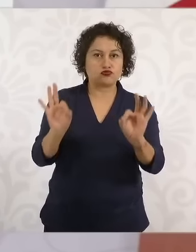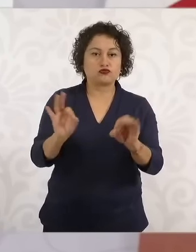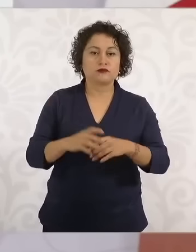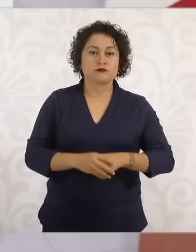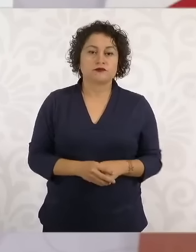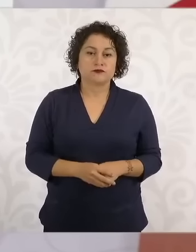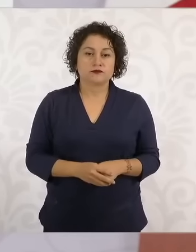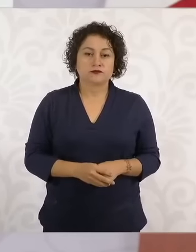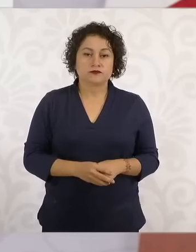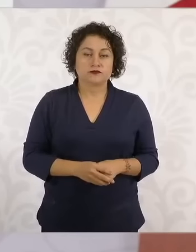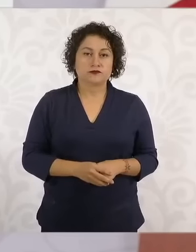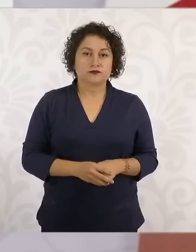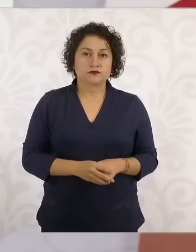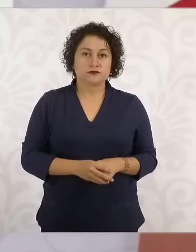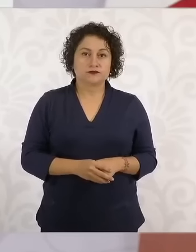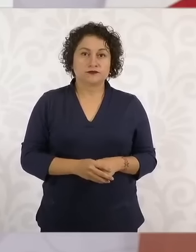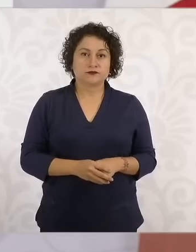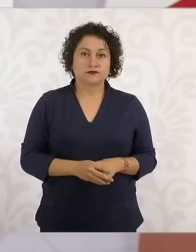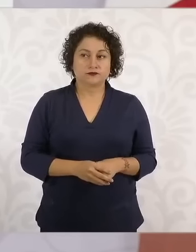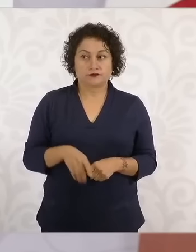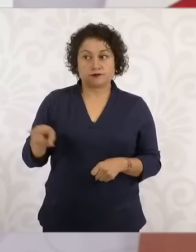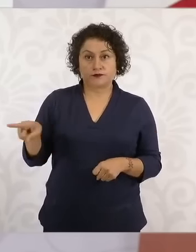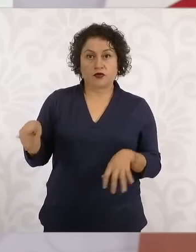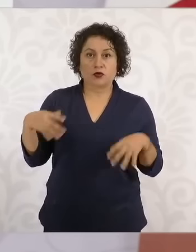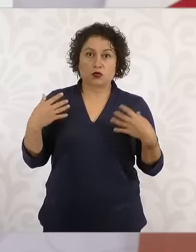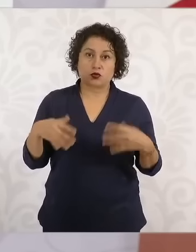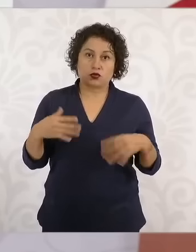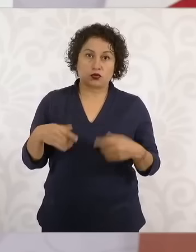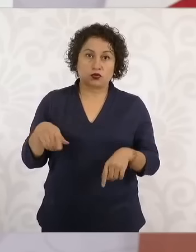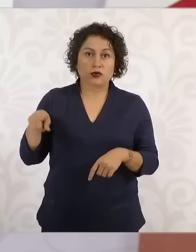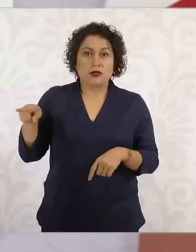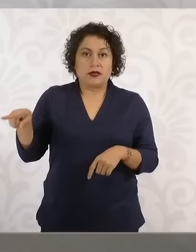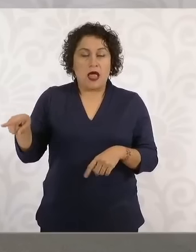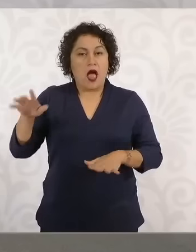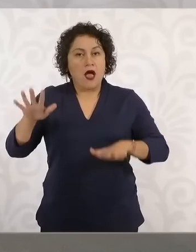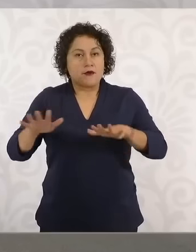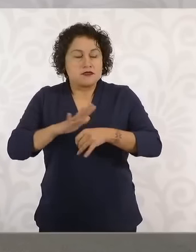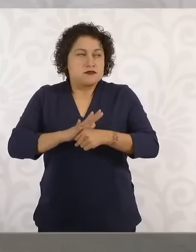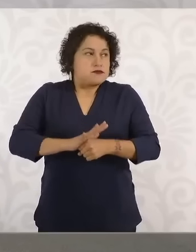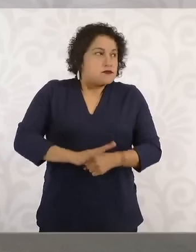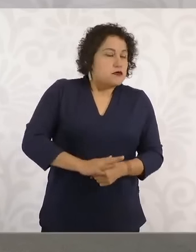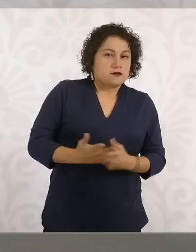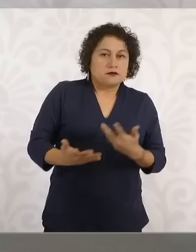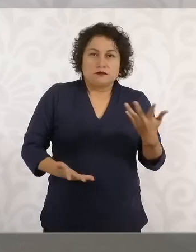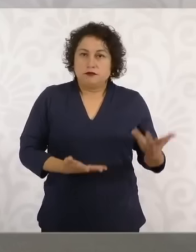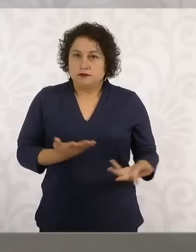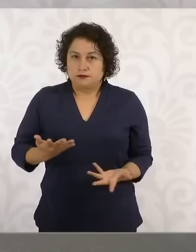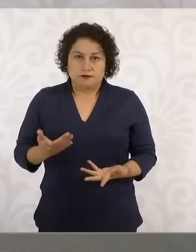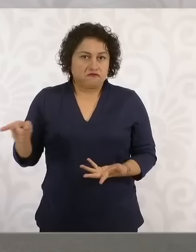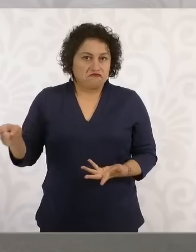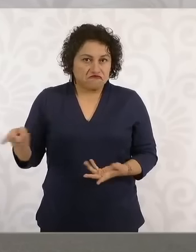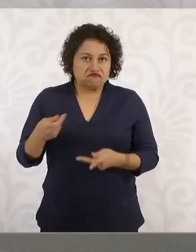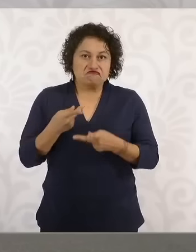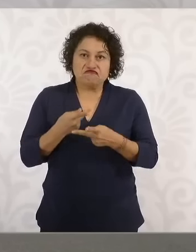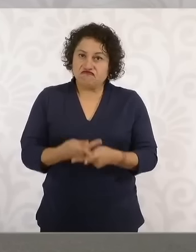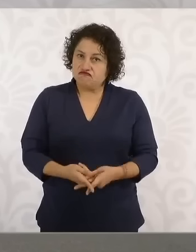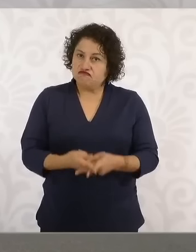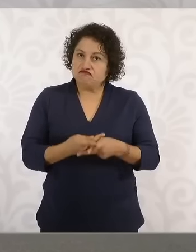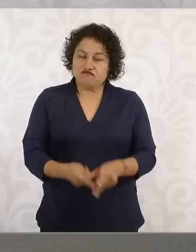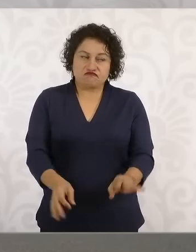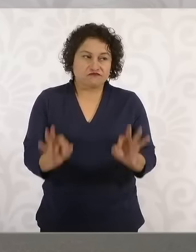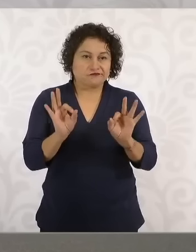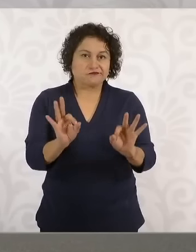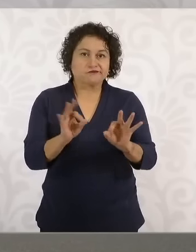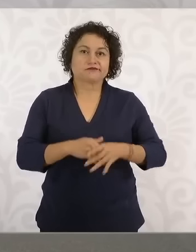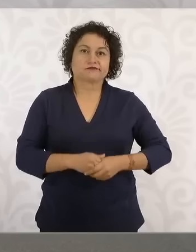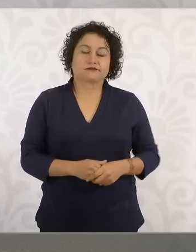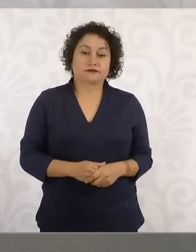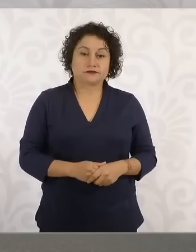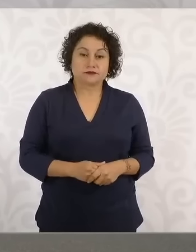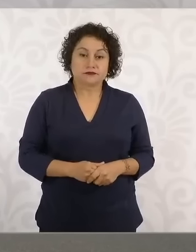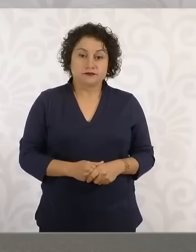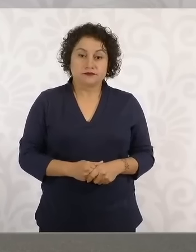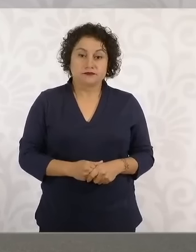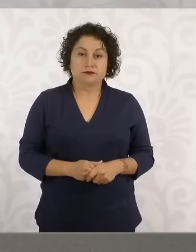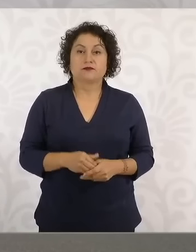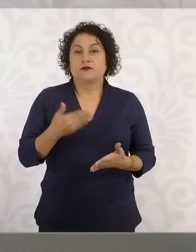tiene, imagínense las presiones que luego llegan y ahora en acuerdo con Ton y con el secretario